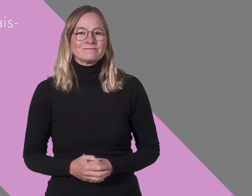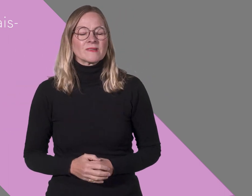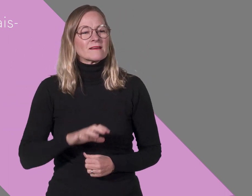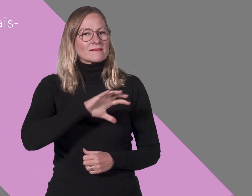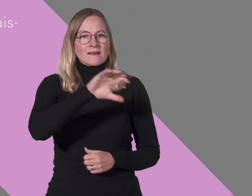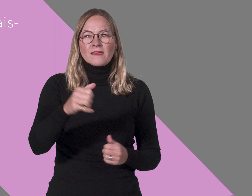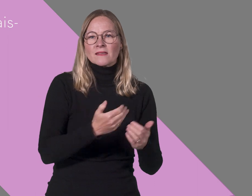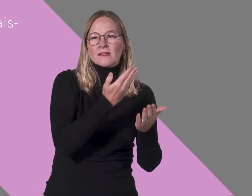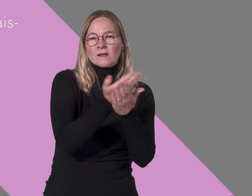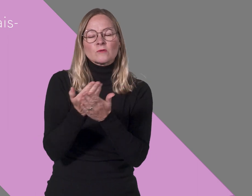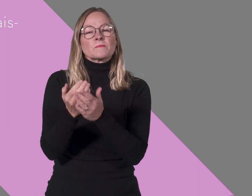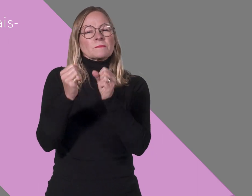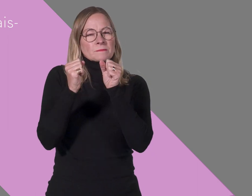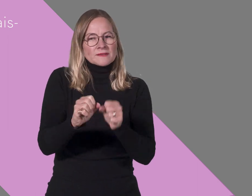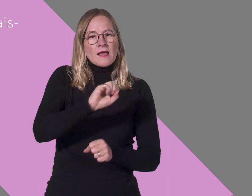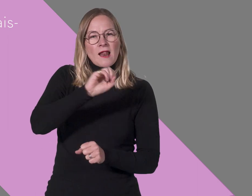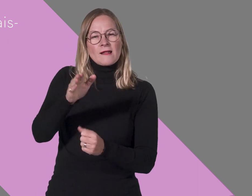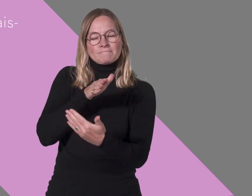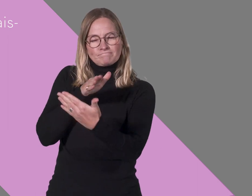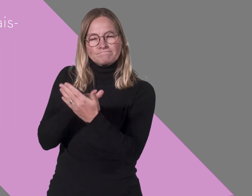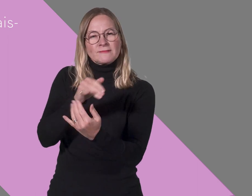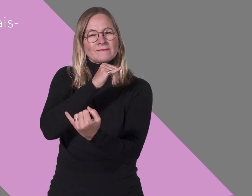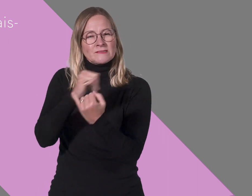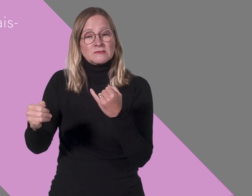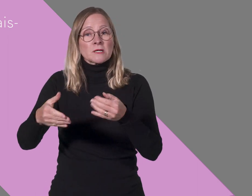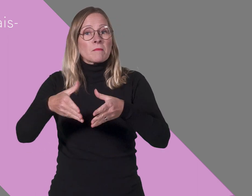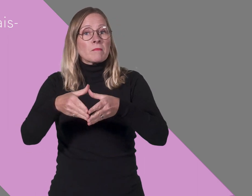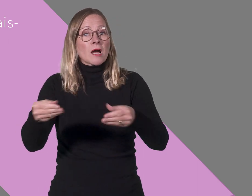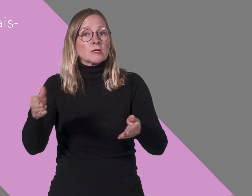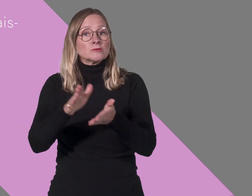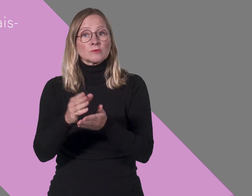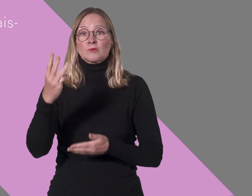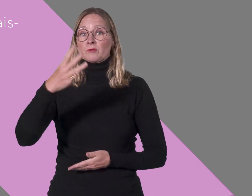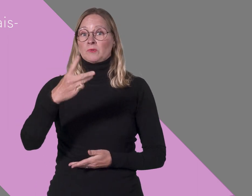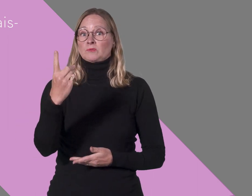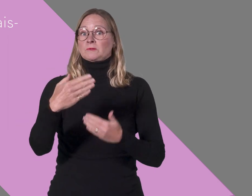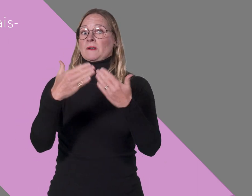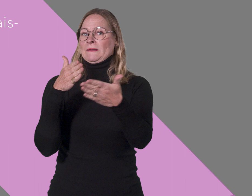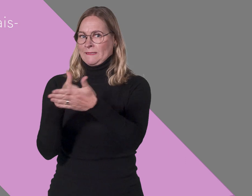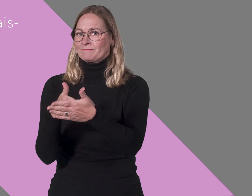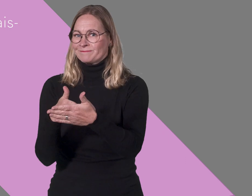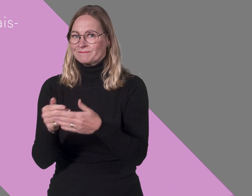Kaikki ehdotukset tulee lähettää viimeistään 31.3. mennessä.